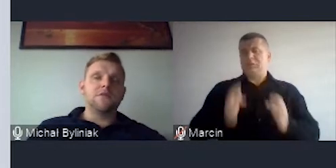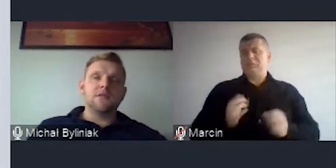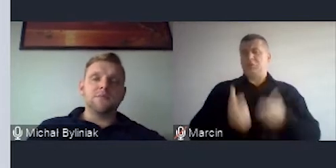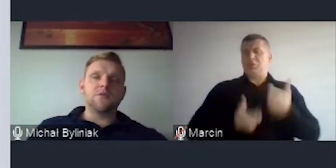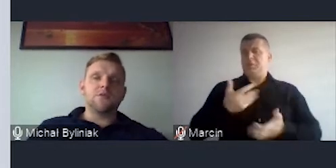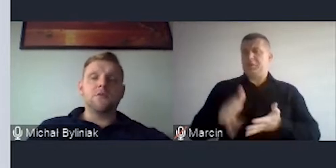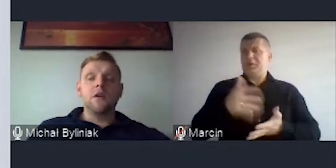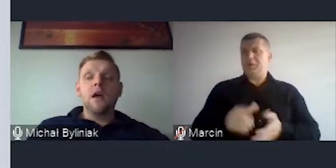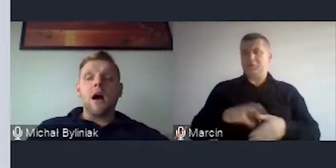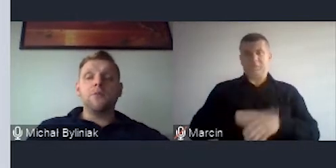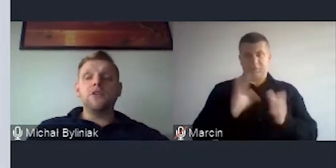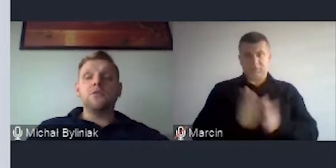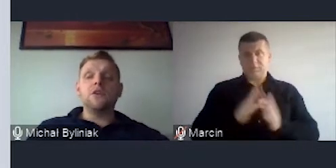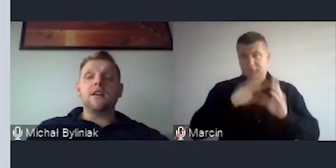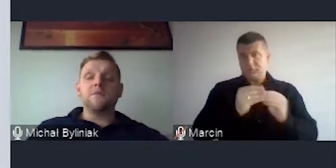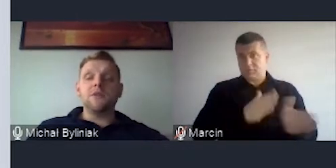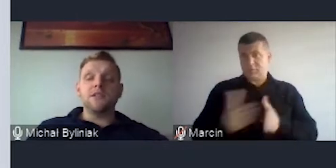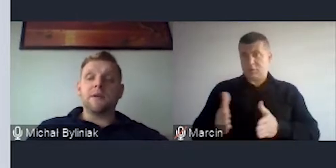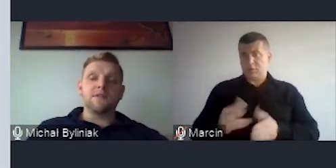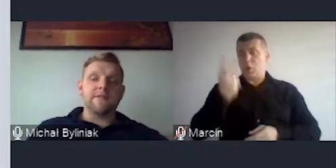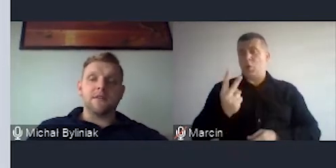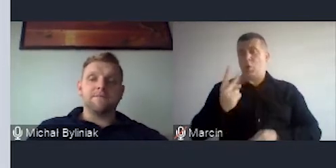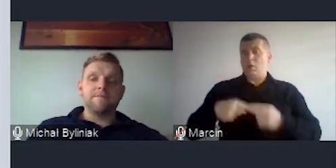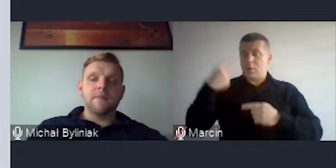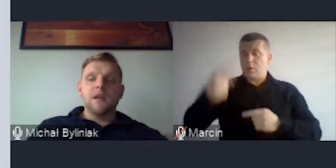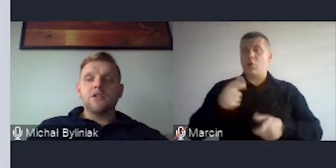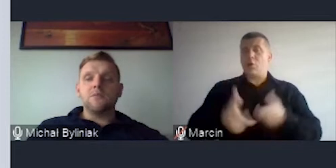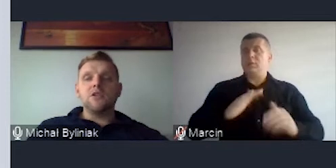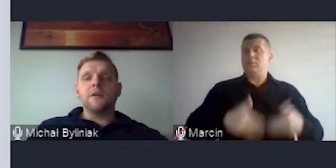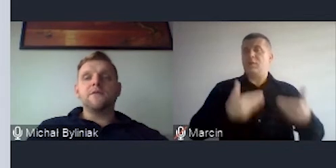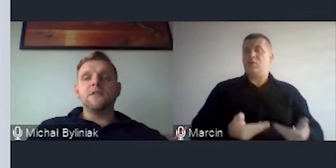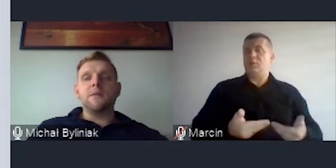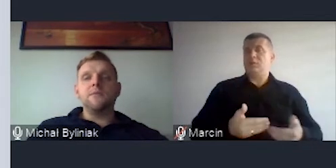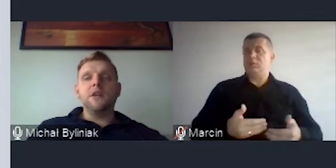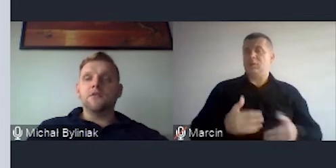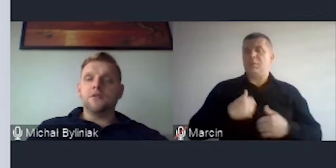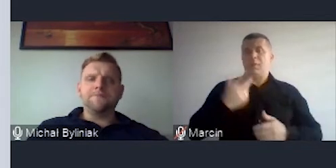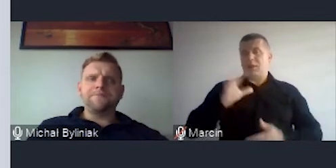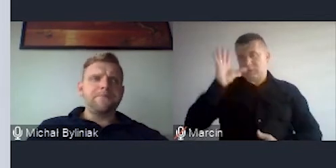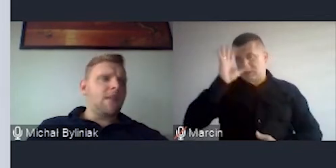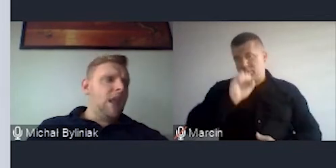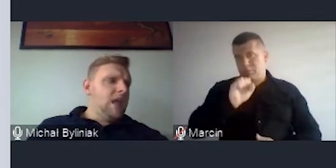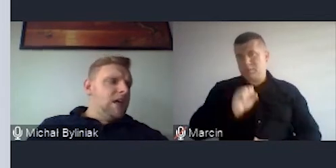czy już wszystko jest w porządku, a później drugi raz w momencie sprawozdawania, żebyście Państwo nie zapomnieli o tym,